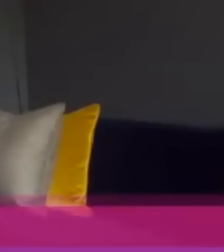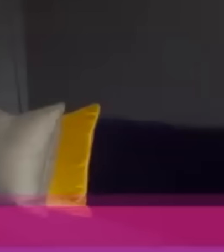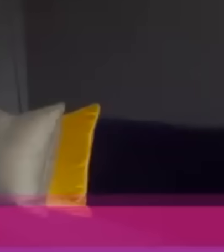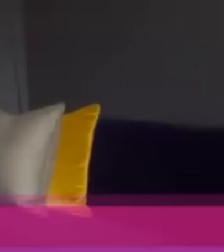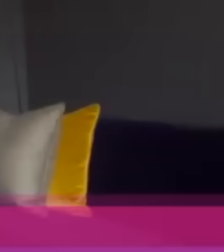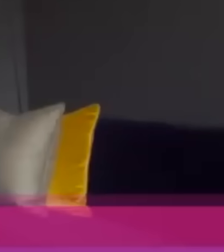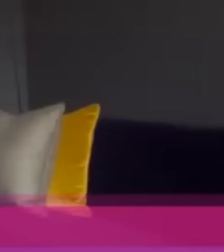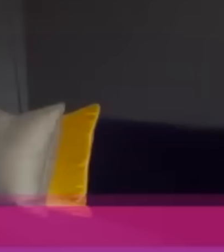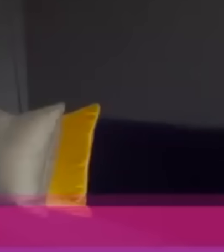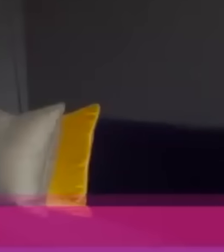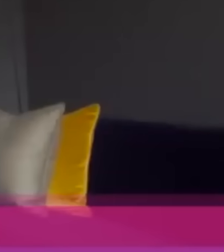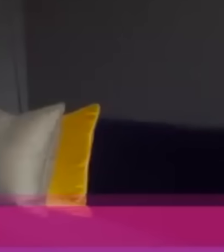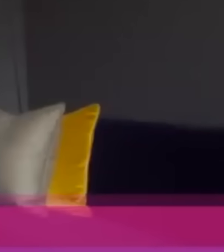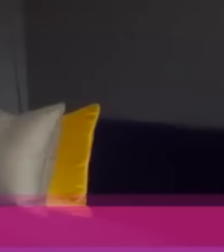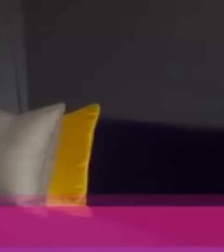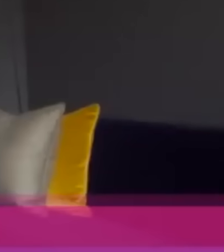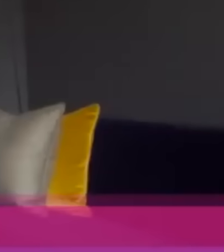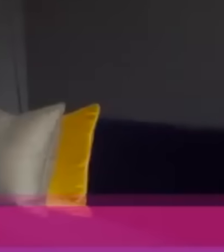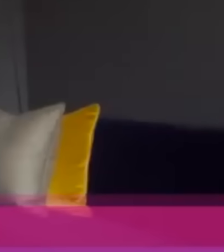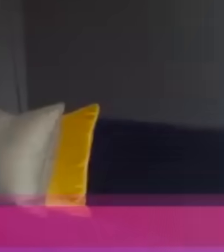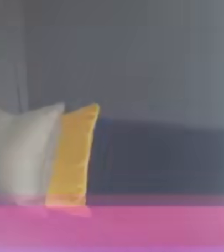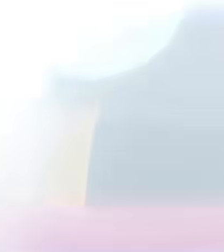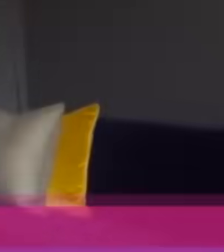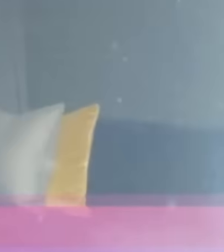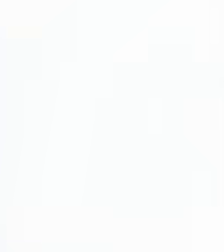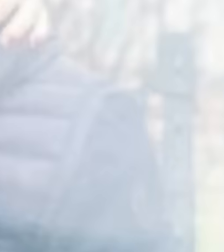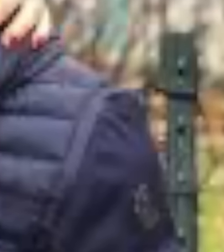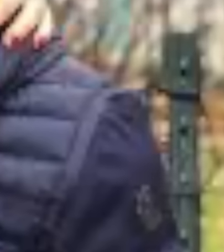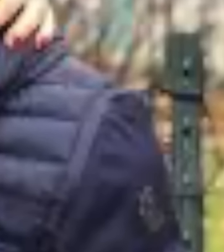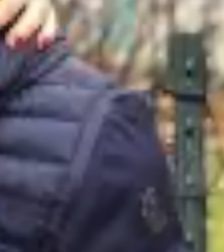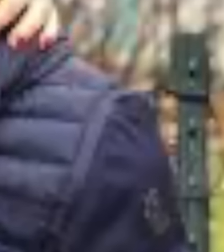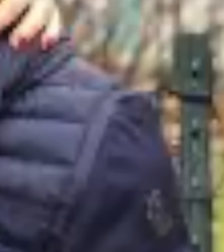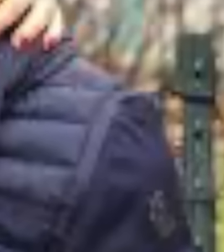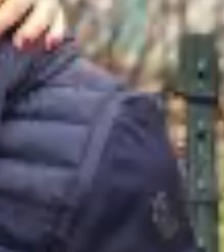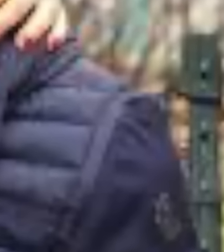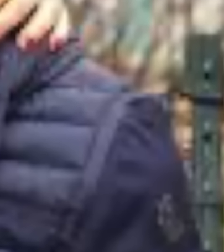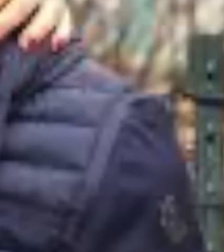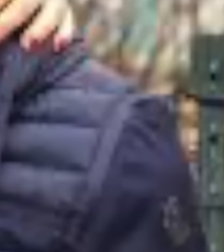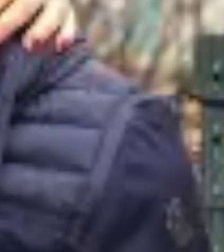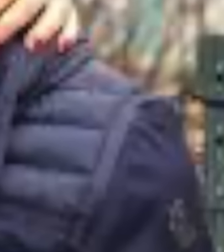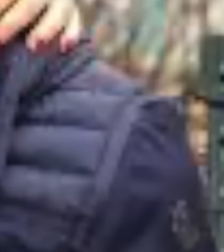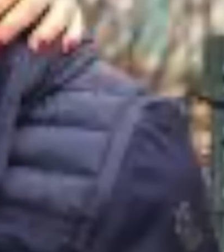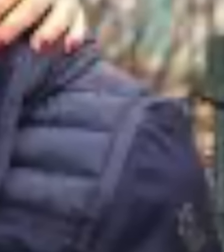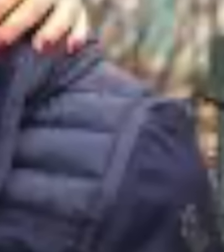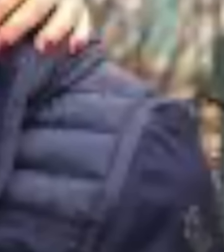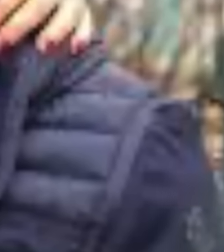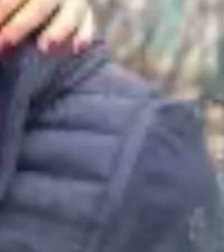noche a la mañana pero hoy el regreso de ambos a la opinión pública ocurrió luego